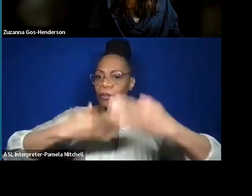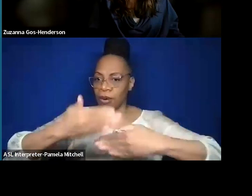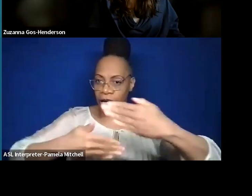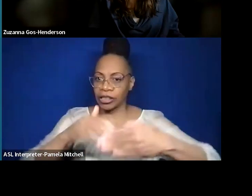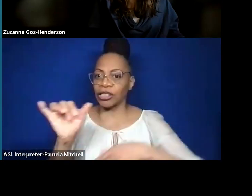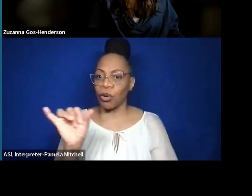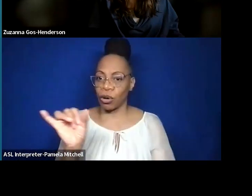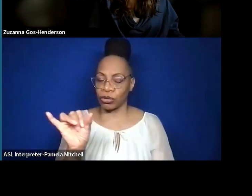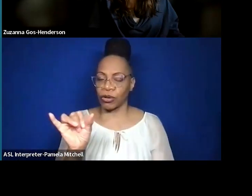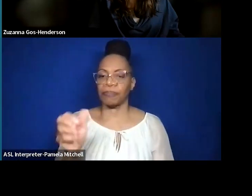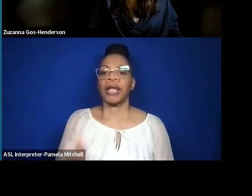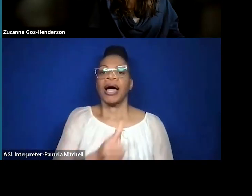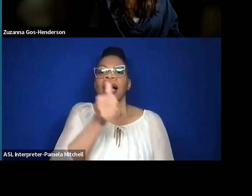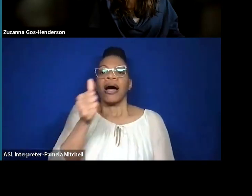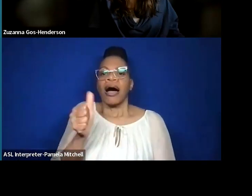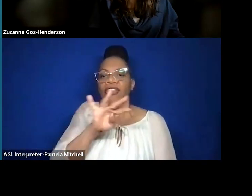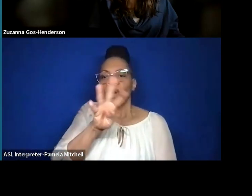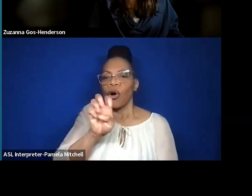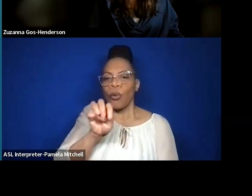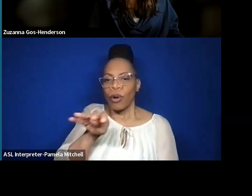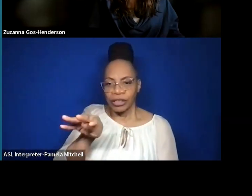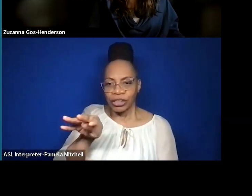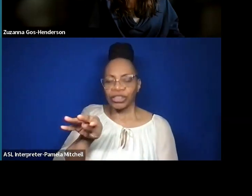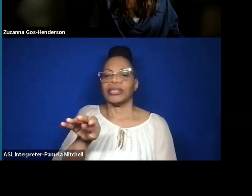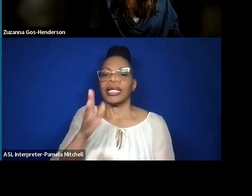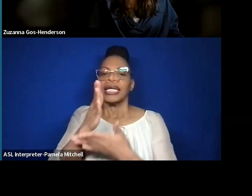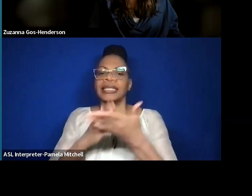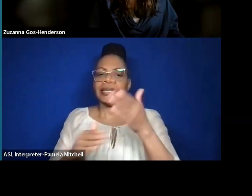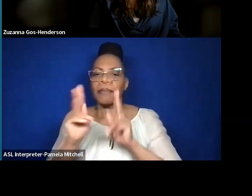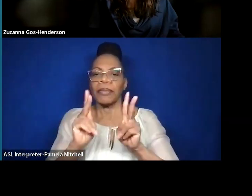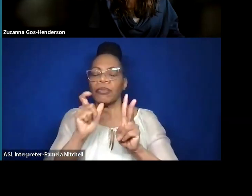Otras preguntas tienen que ver con... De nuevo, algunas personas están enfrentando barreras.